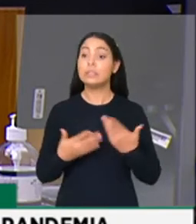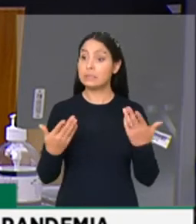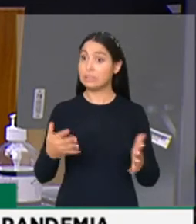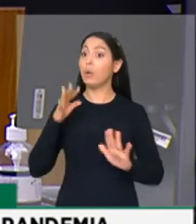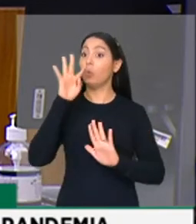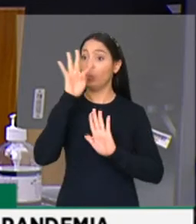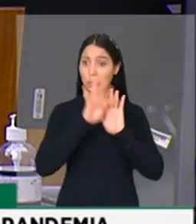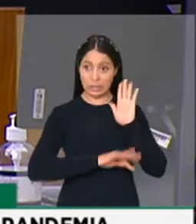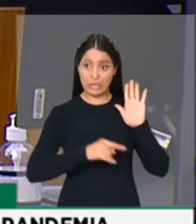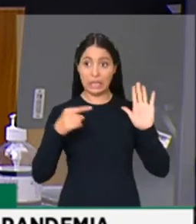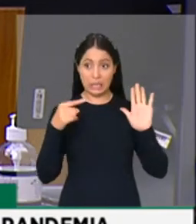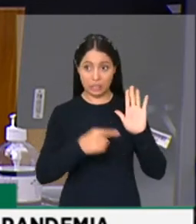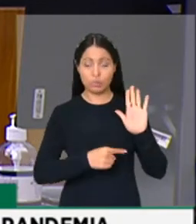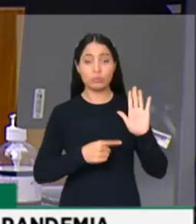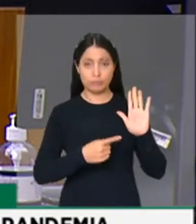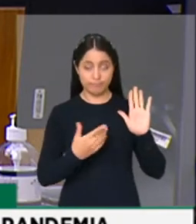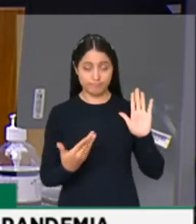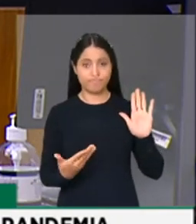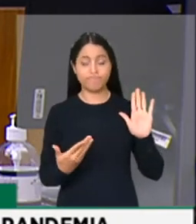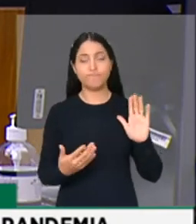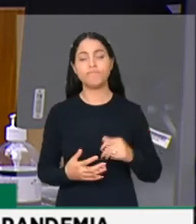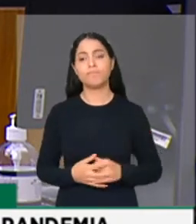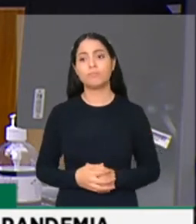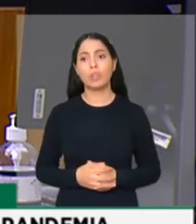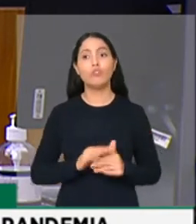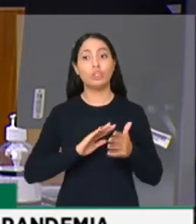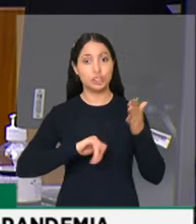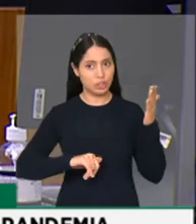ESSE TEXTO, ESSE ITEM FOI RETIRADO DE ACORDO COM A NEGOCIAÇÃO DA SENADORA